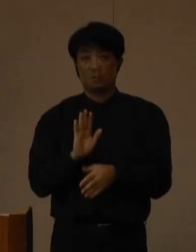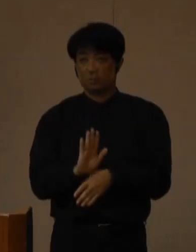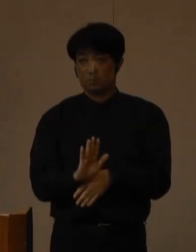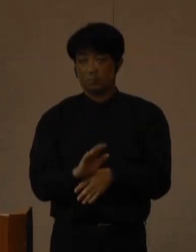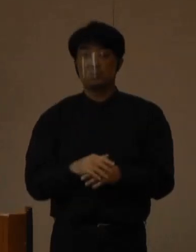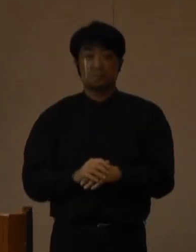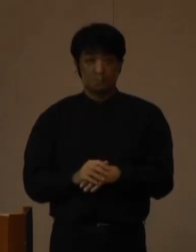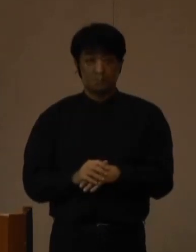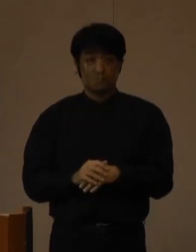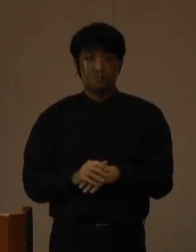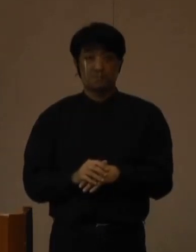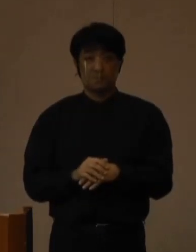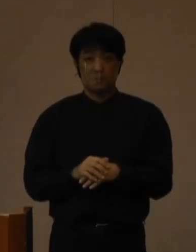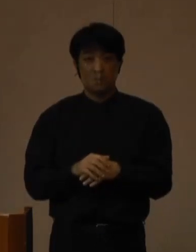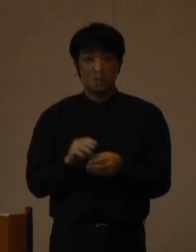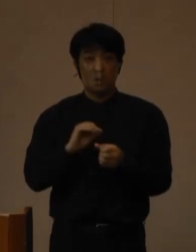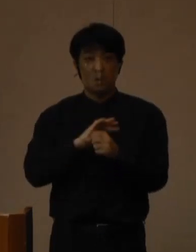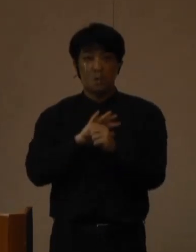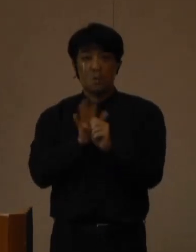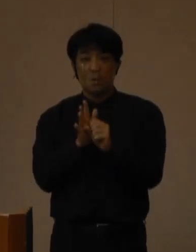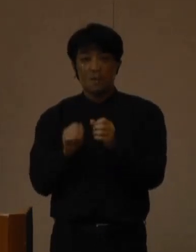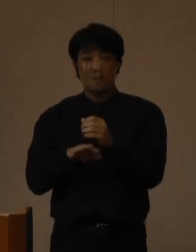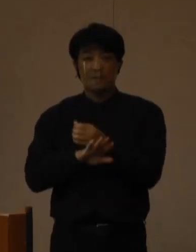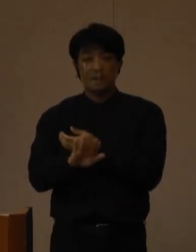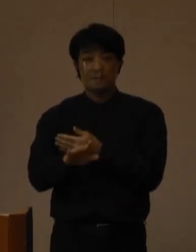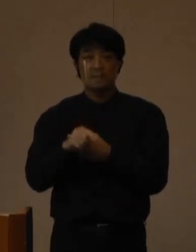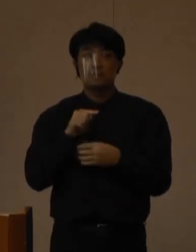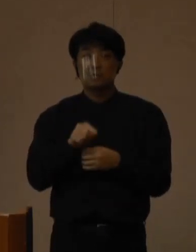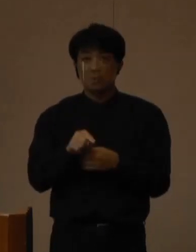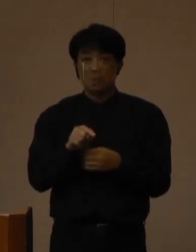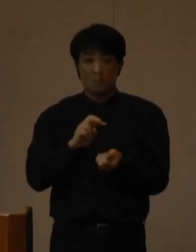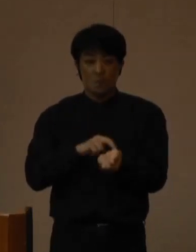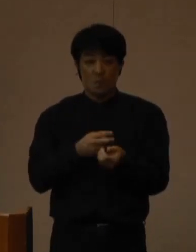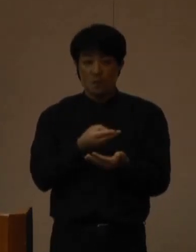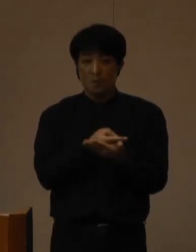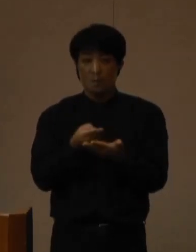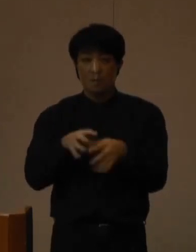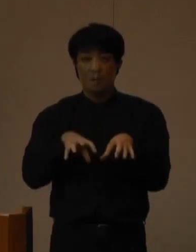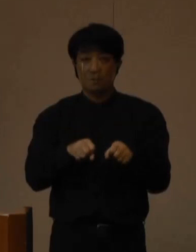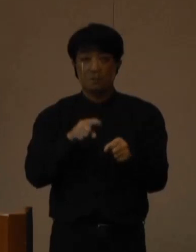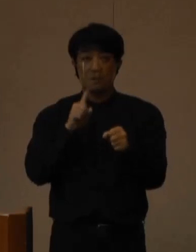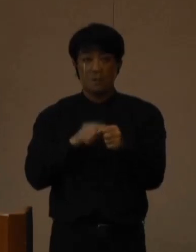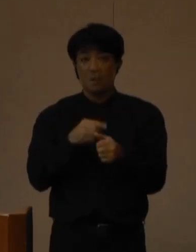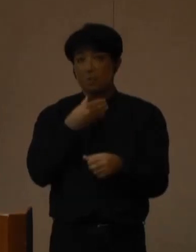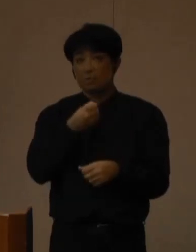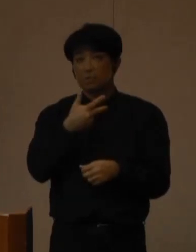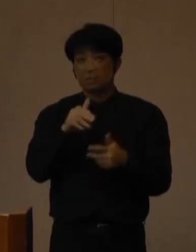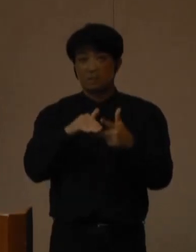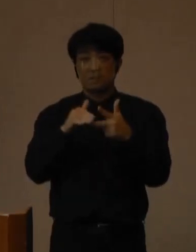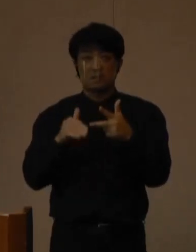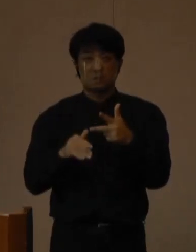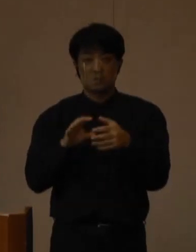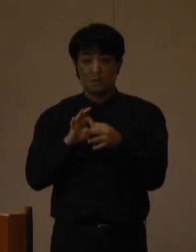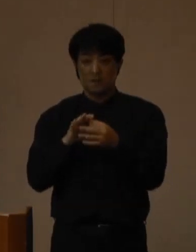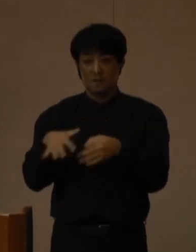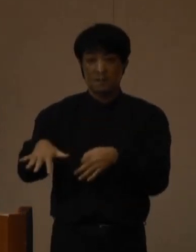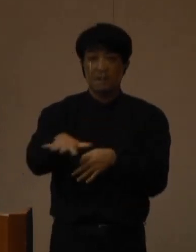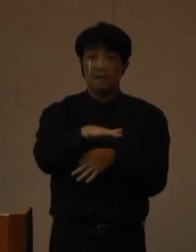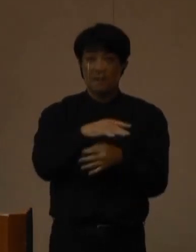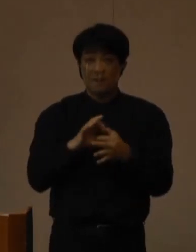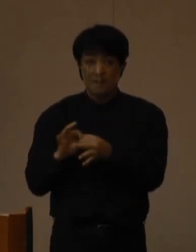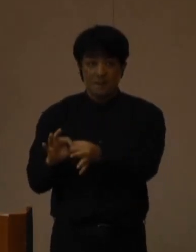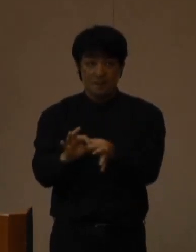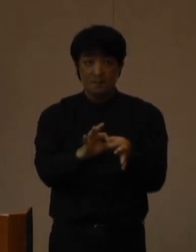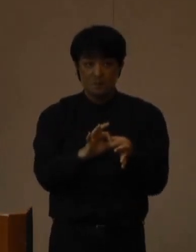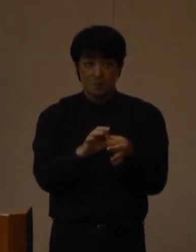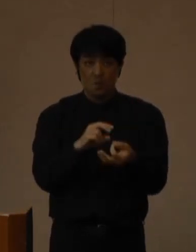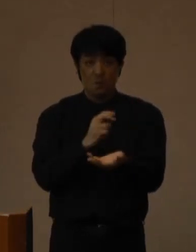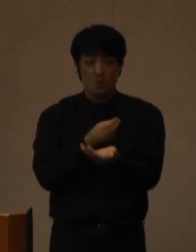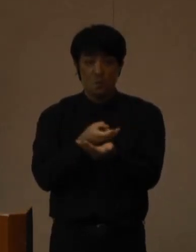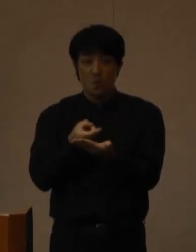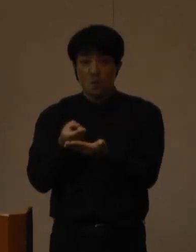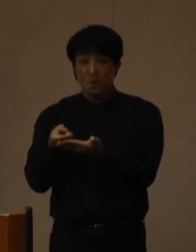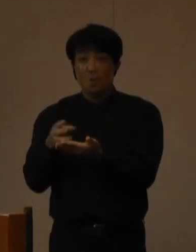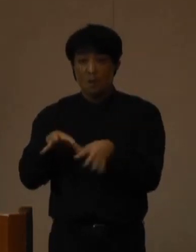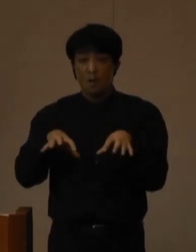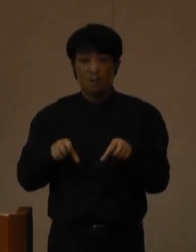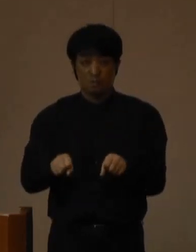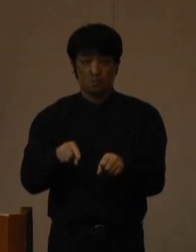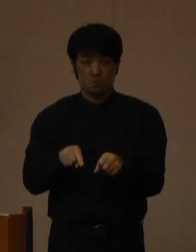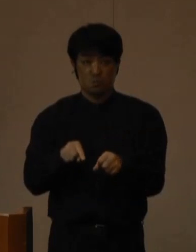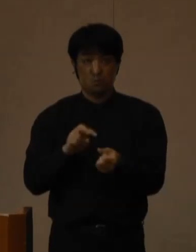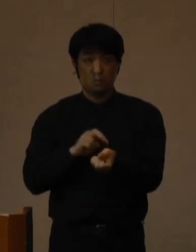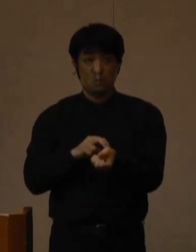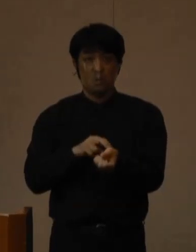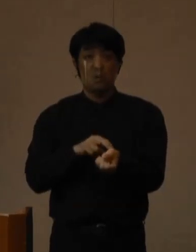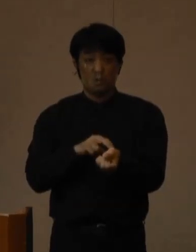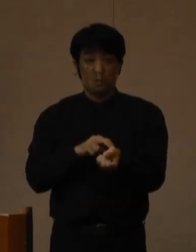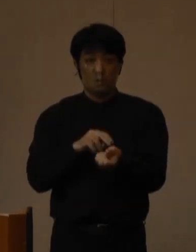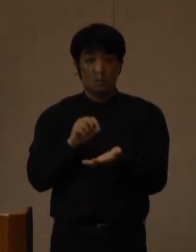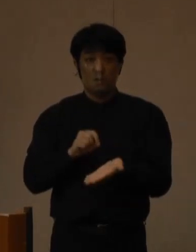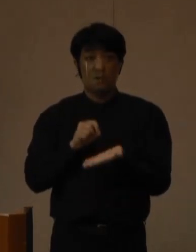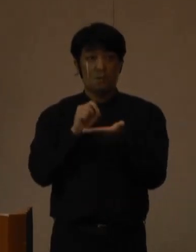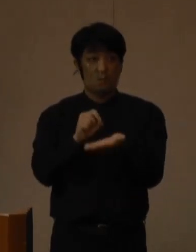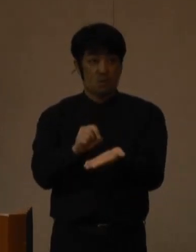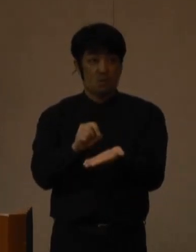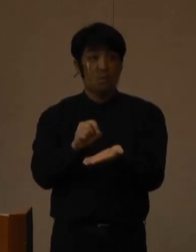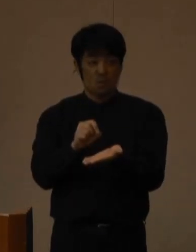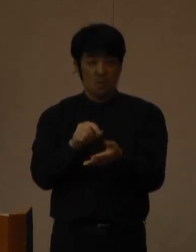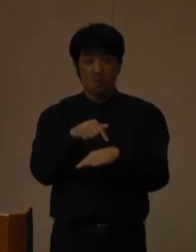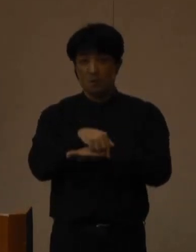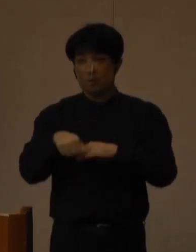また、コロナ以外の患者用の病床を確保するため福祉施設等の関係機関と連携して病床を確保する取り組みを実施し、医療提供体制の確保を図ってまいります。